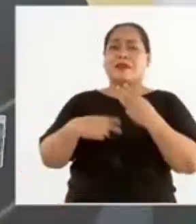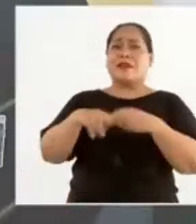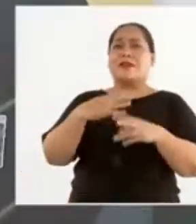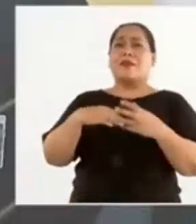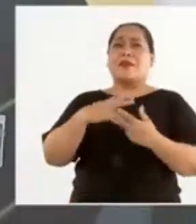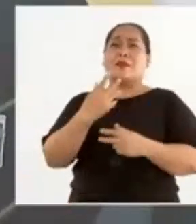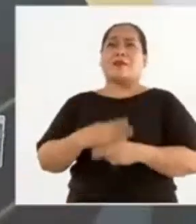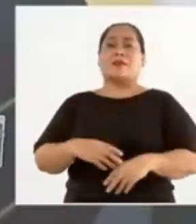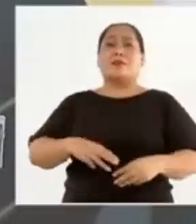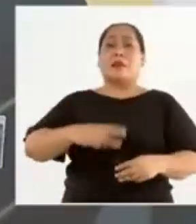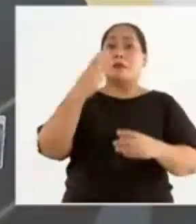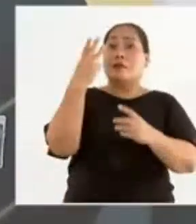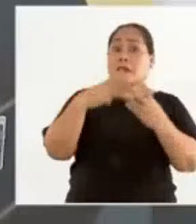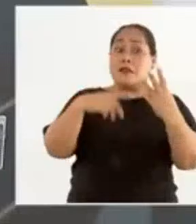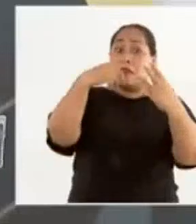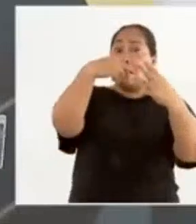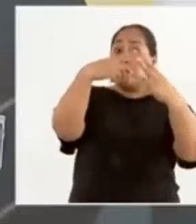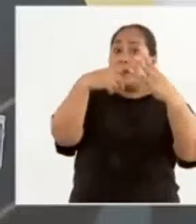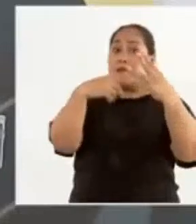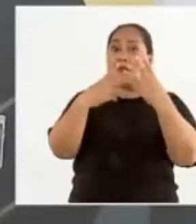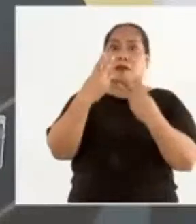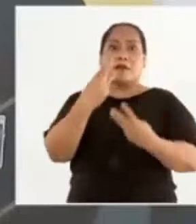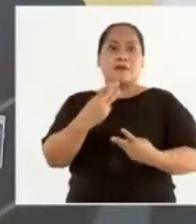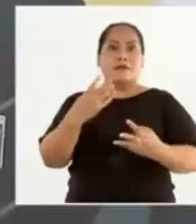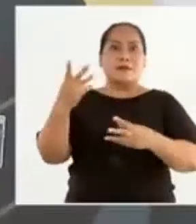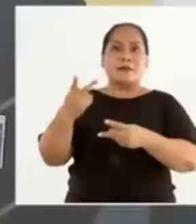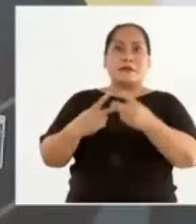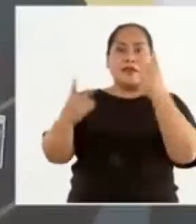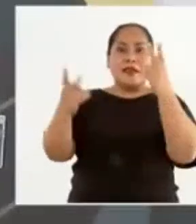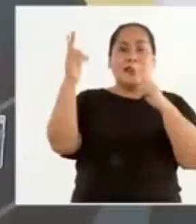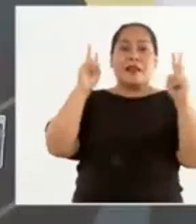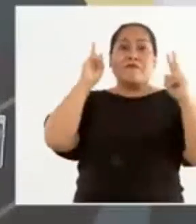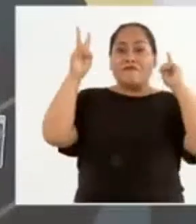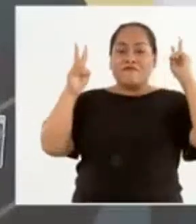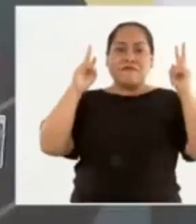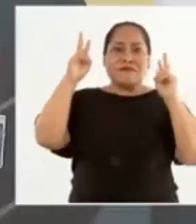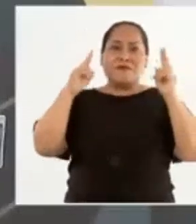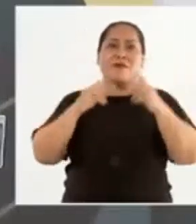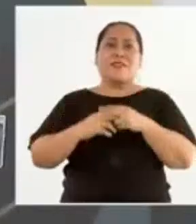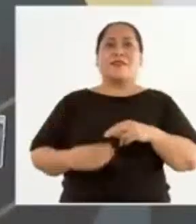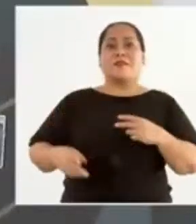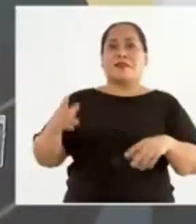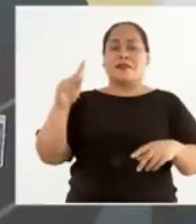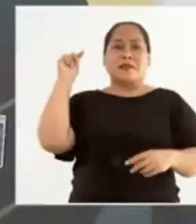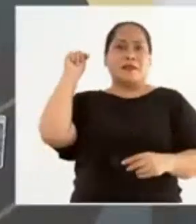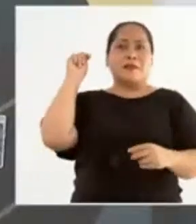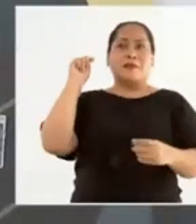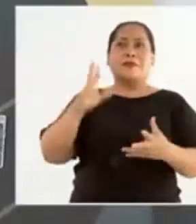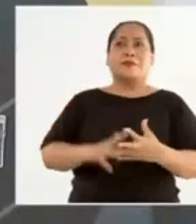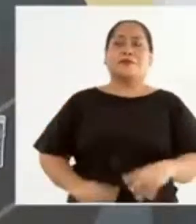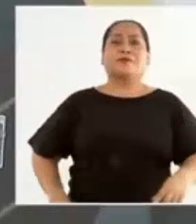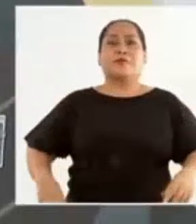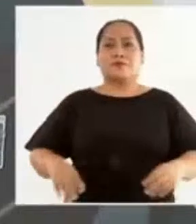a Tabasco en lo que va de nuestra administración. Su presencia confirma lo que todas y todos